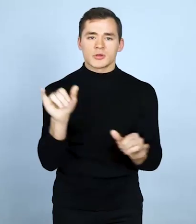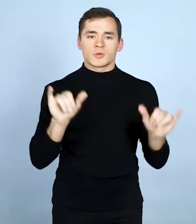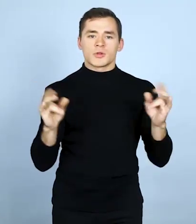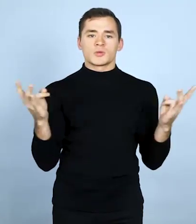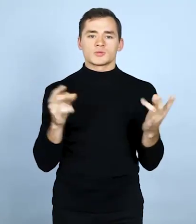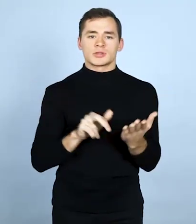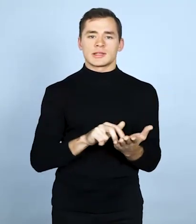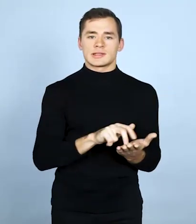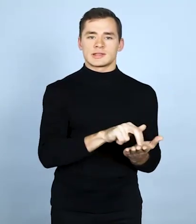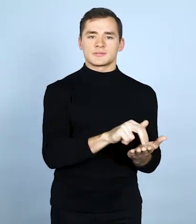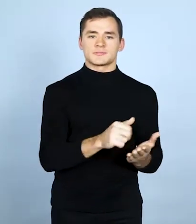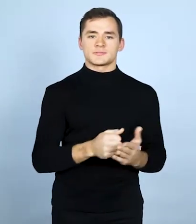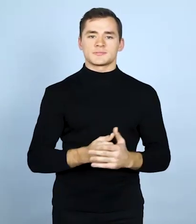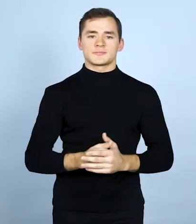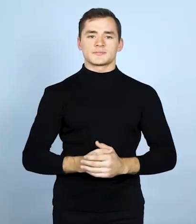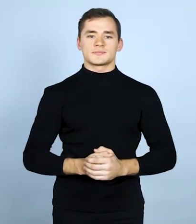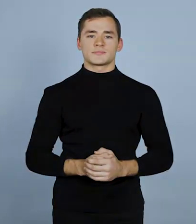движения по маршруту.